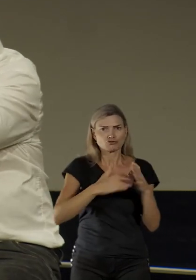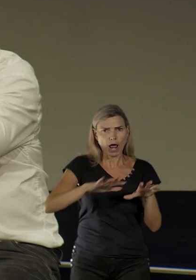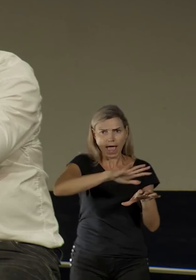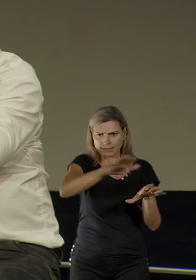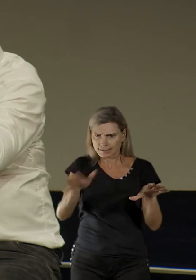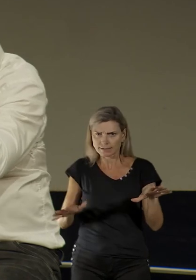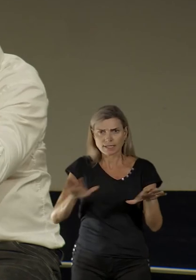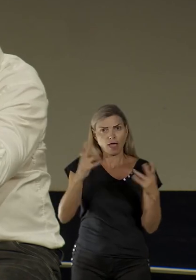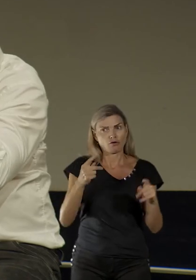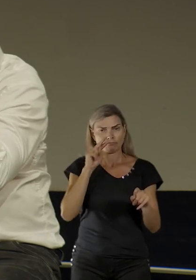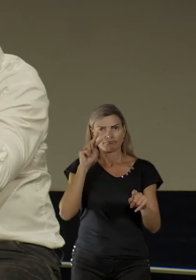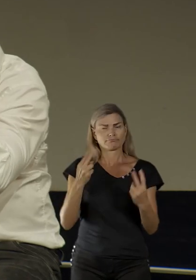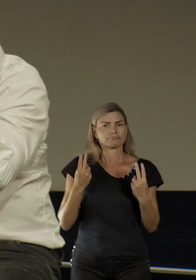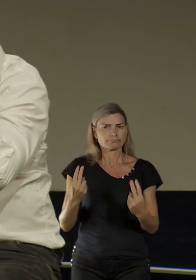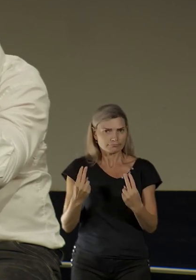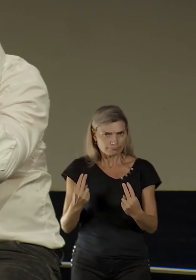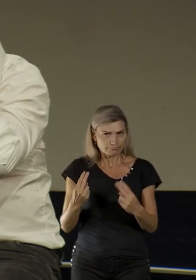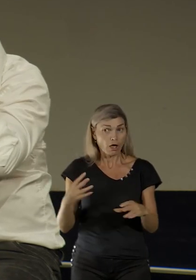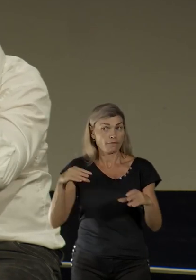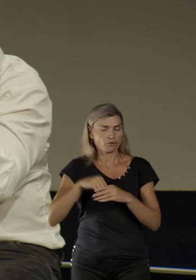Trošku se to odrazí i v Metropolitním plánu.